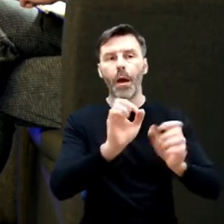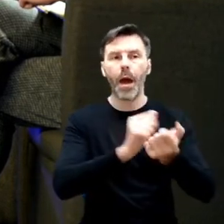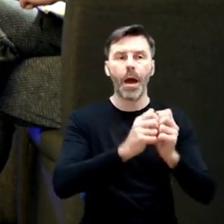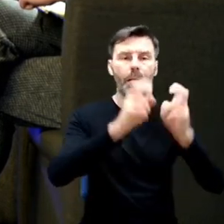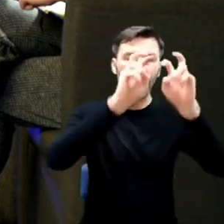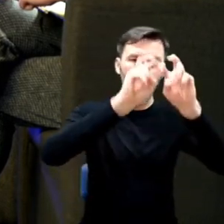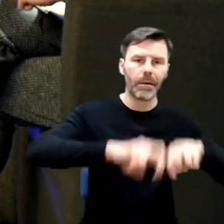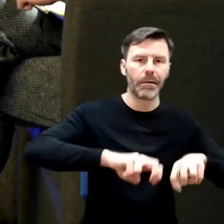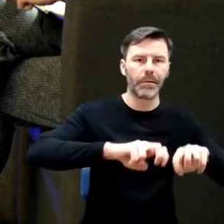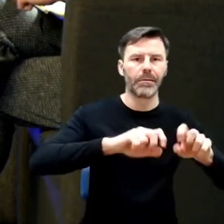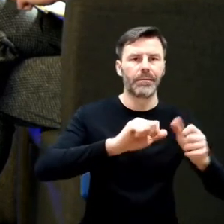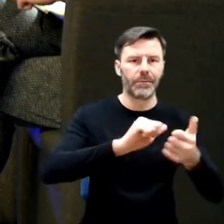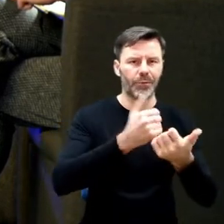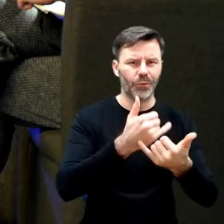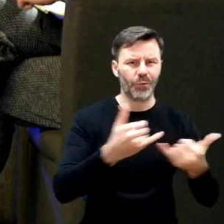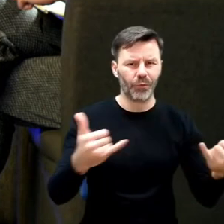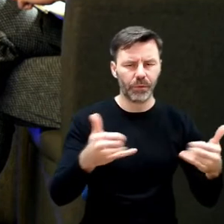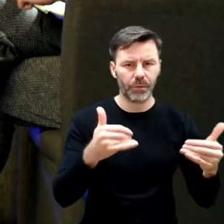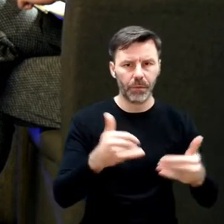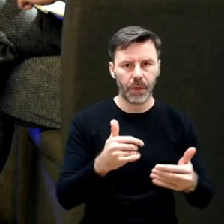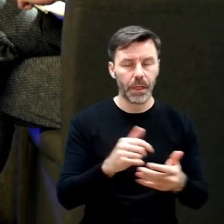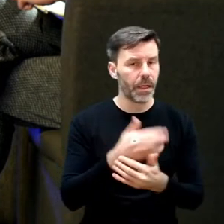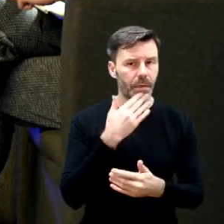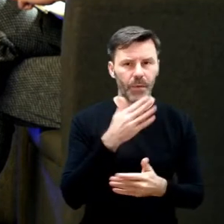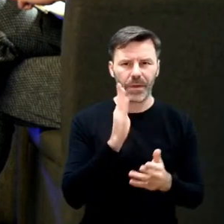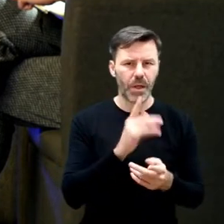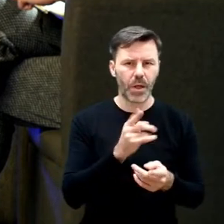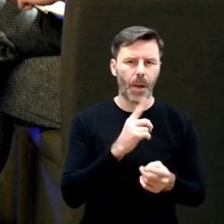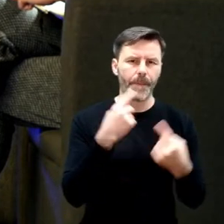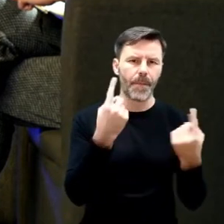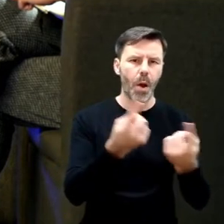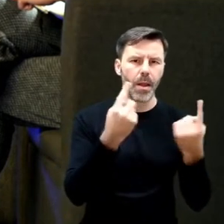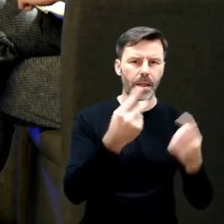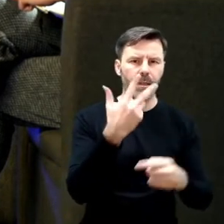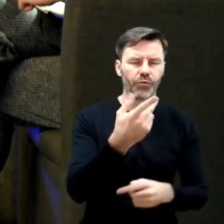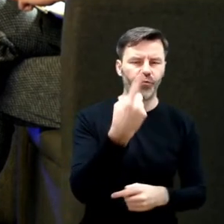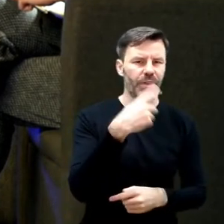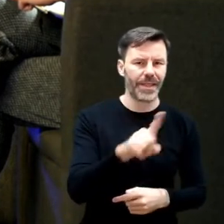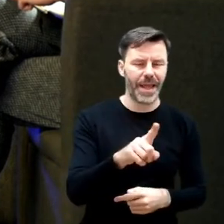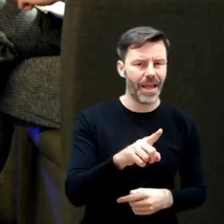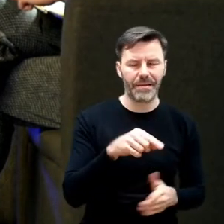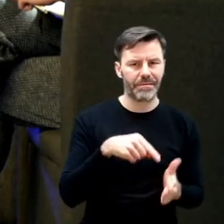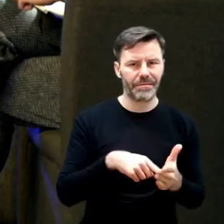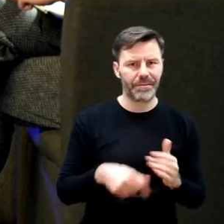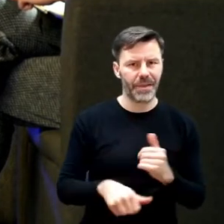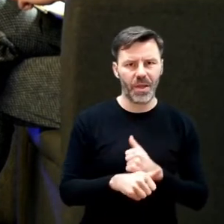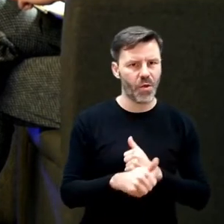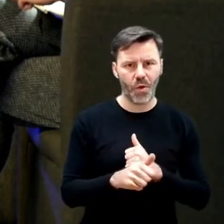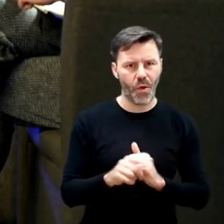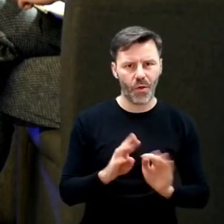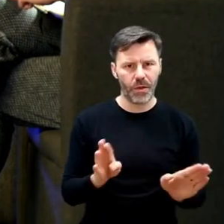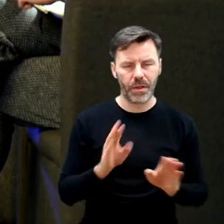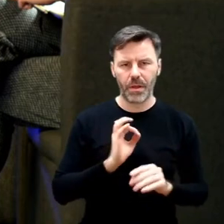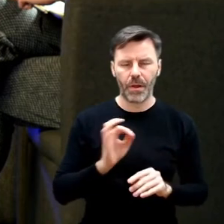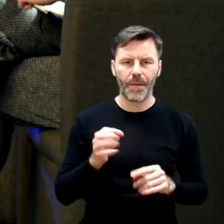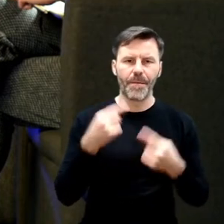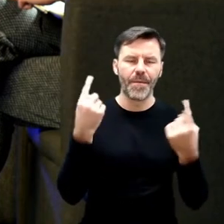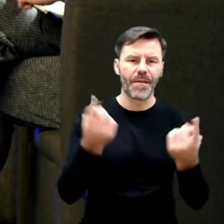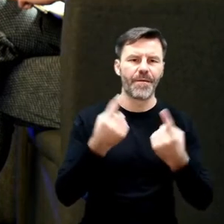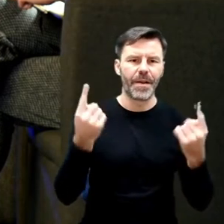tylko budownictwa modułowego 3D, bo to nie jest komercyjne wystąpienie.